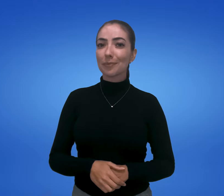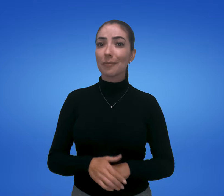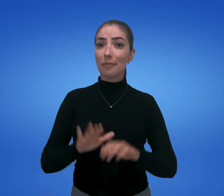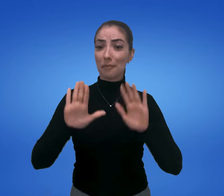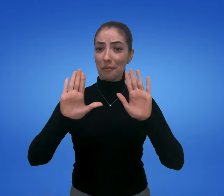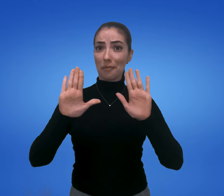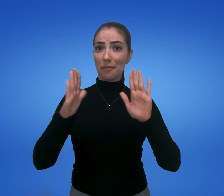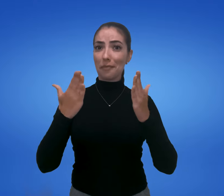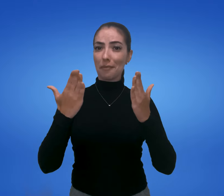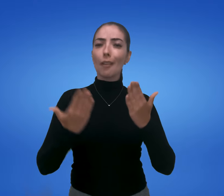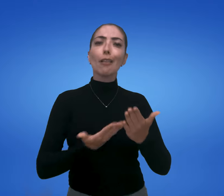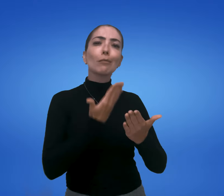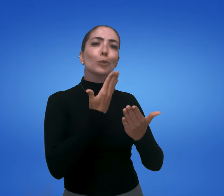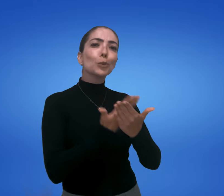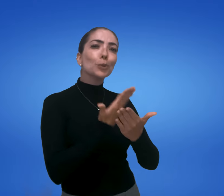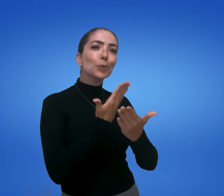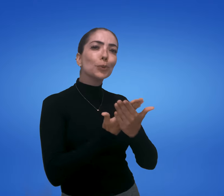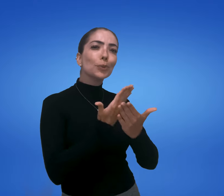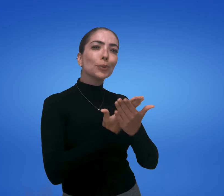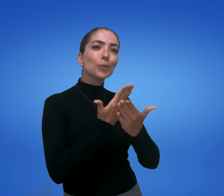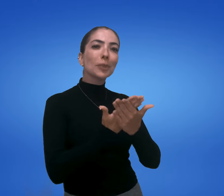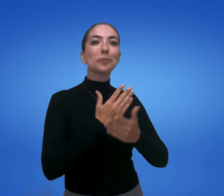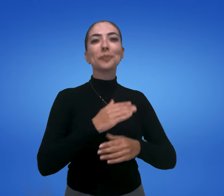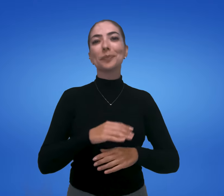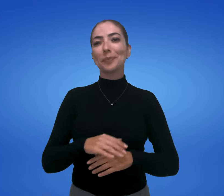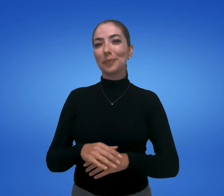"estudar"